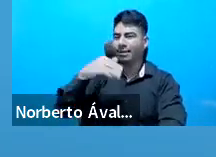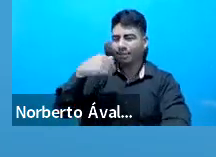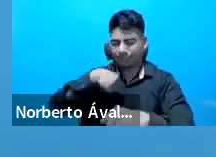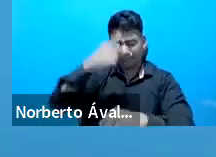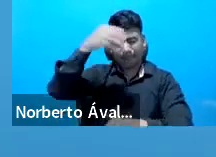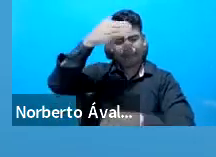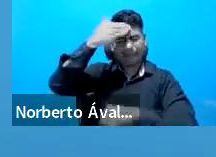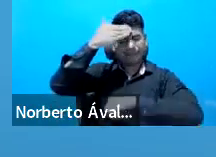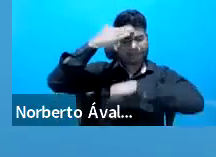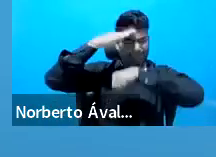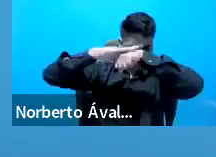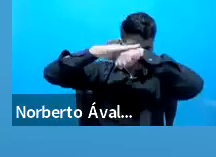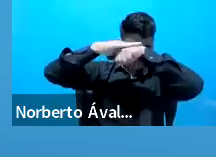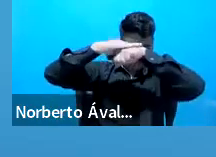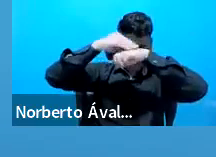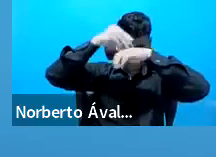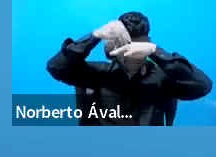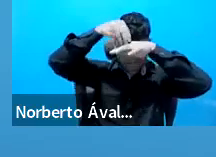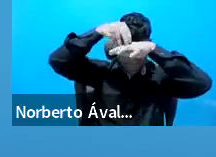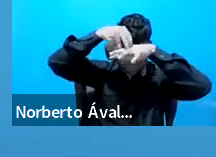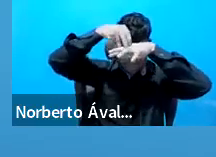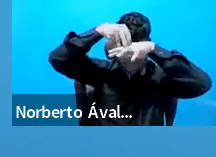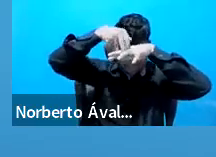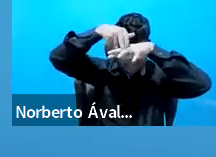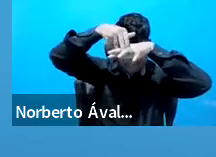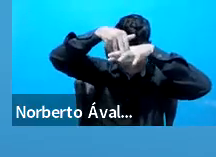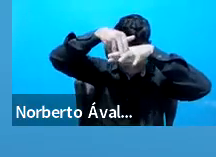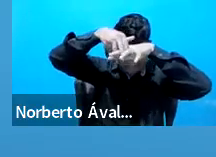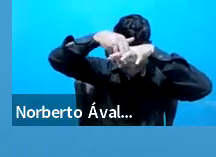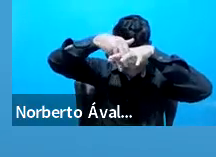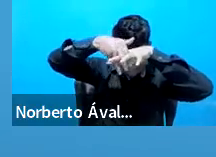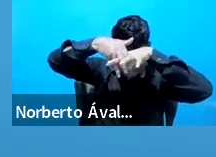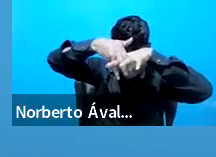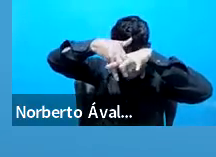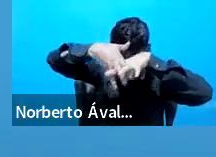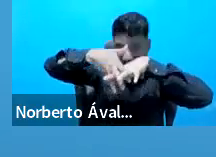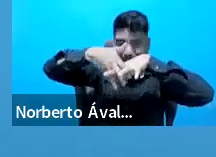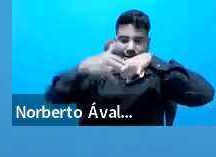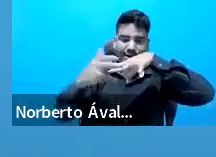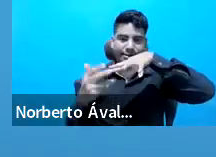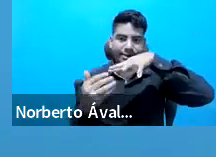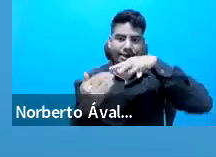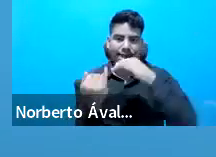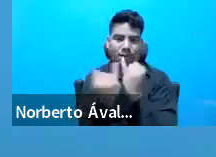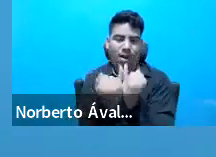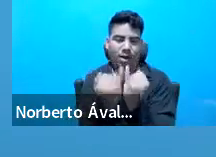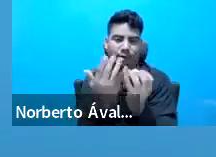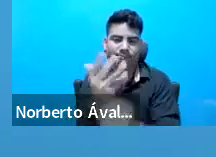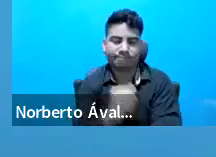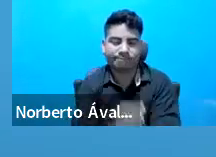digo es que yo sé llegar, pero no me sé su su dirección. Entonces, a veces Entonces, a veces esos son conocimientos que tenemos enraizados en el cuerpo